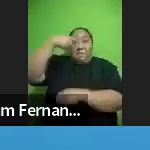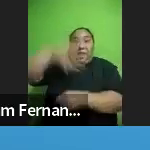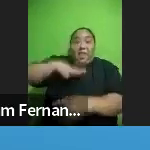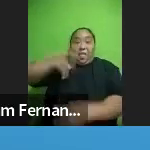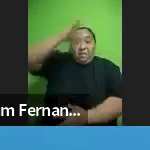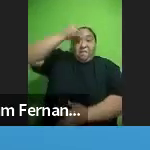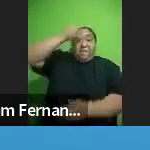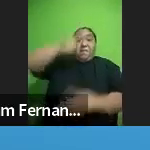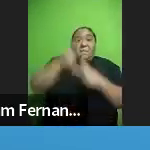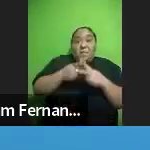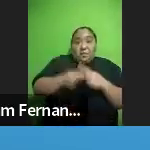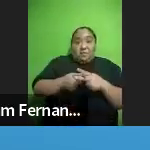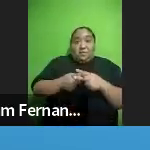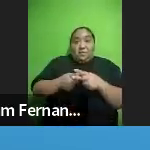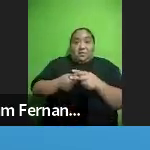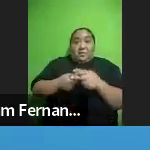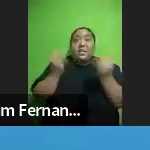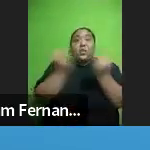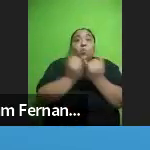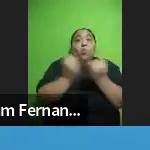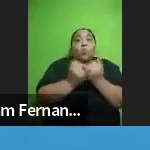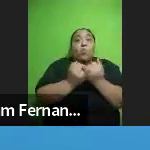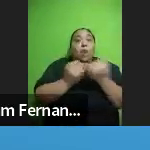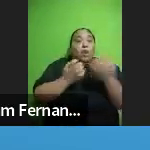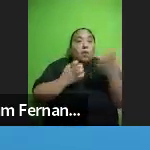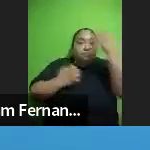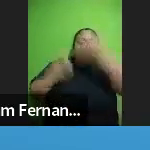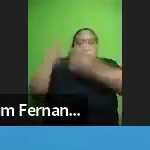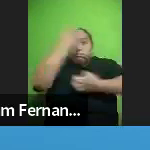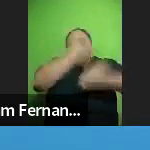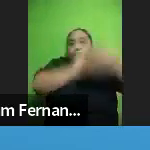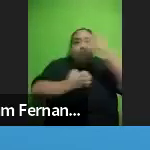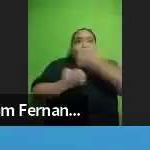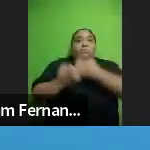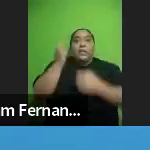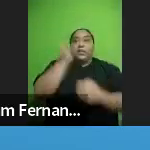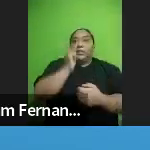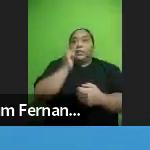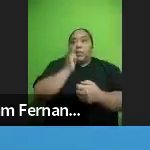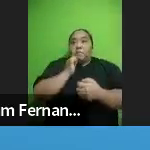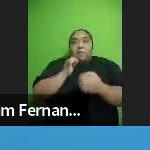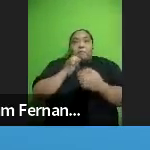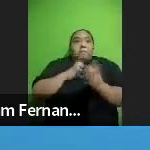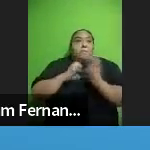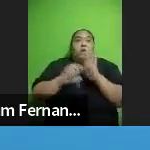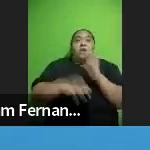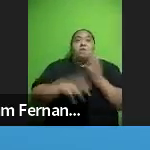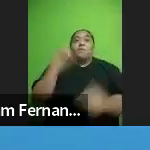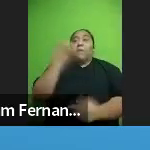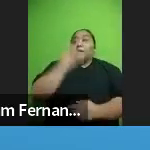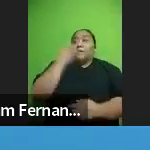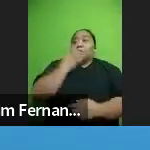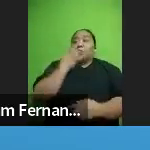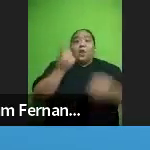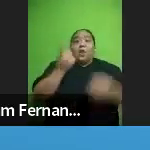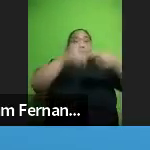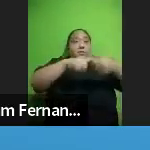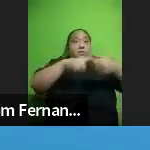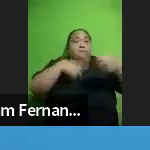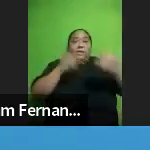también las evaluaciones son mediante instrumentos instrumentos escritos o instrumentos escritos o son para entrar para entrar una escuela